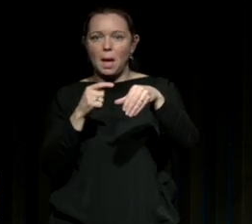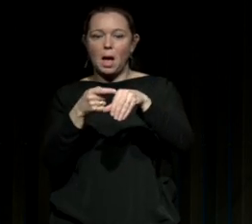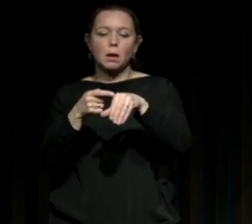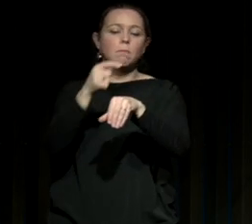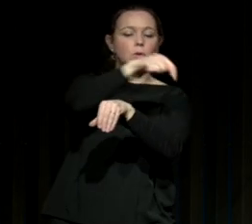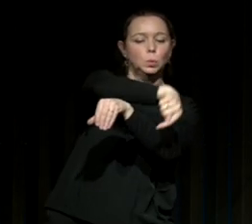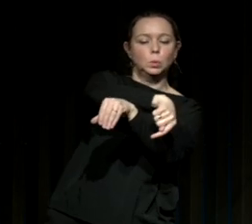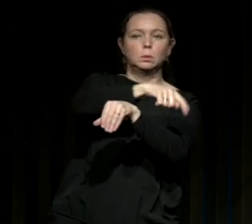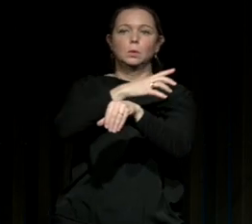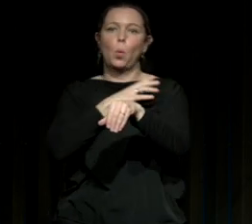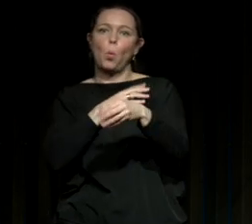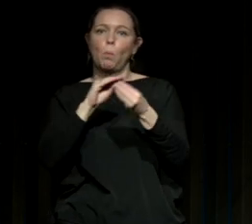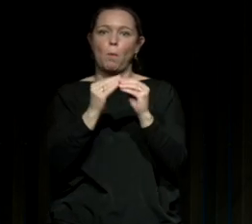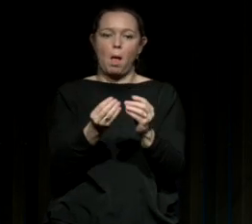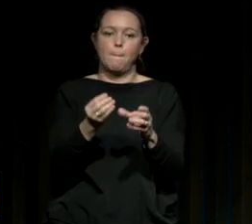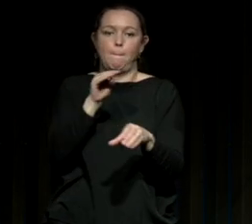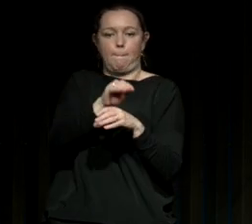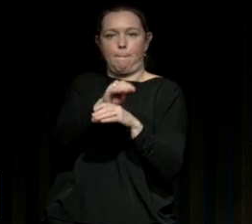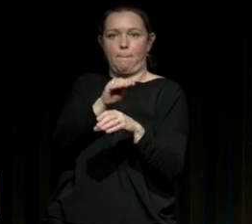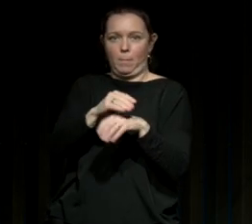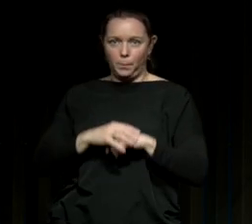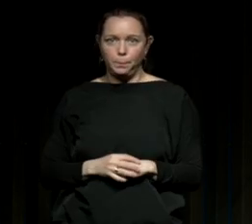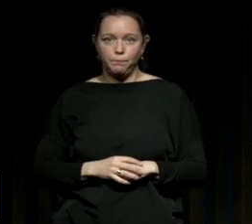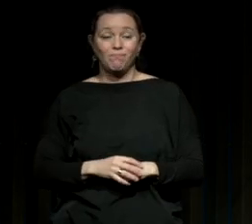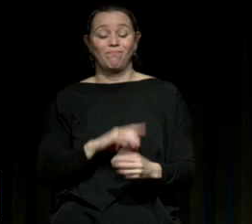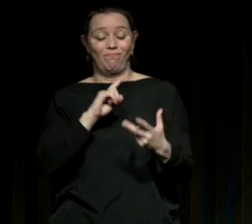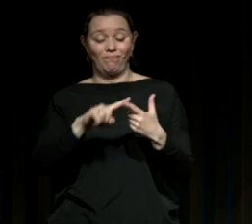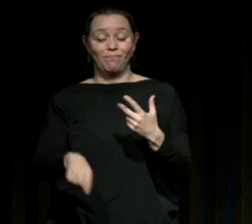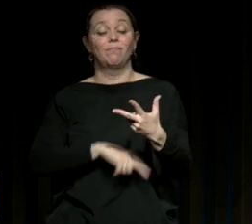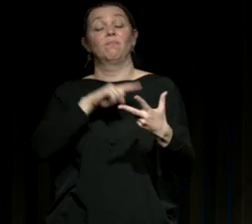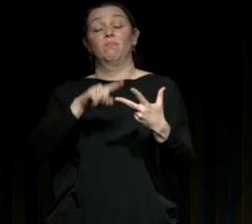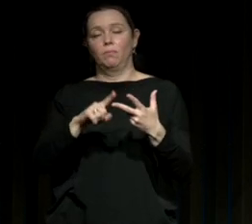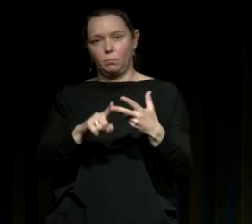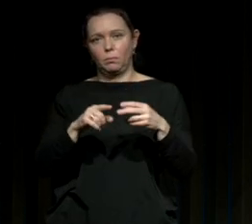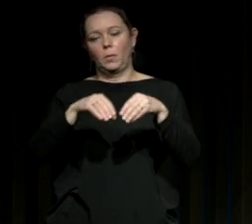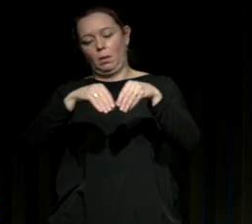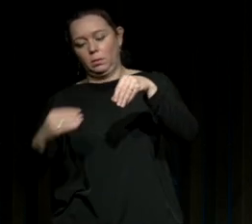alors que c'est ce qu'on fait quand on fait un court circuit gastrique un bypass gastrique un